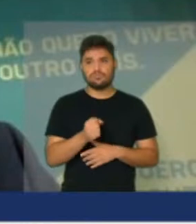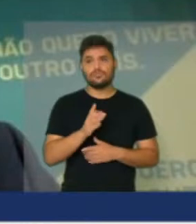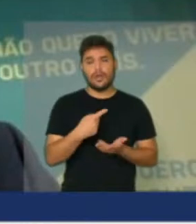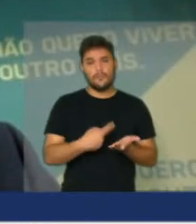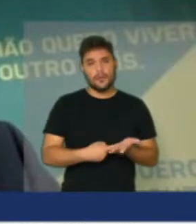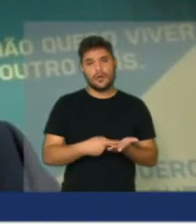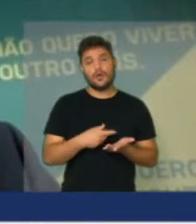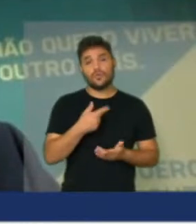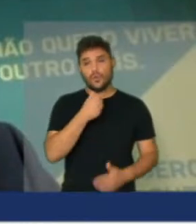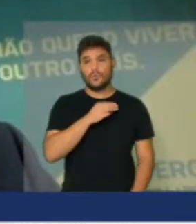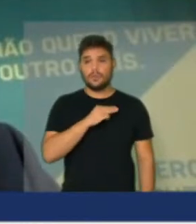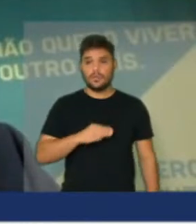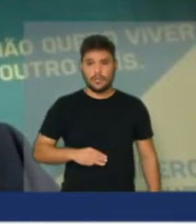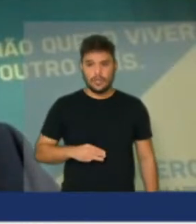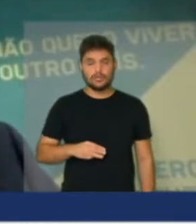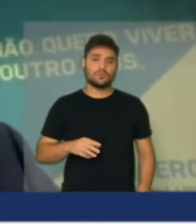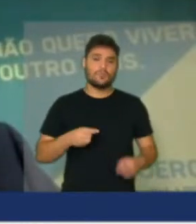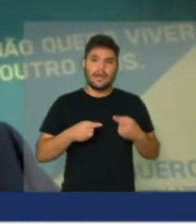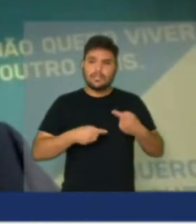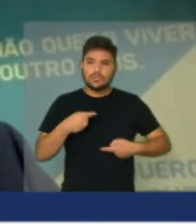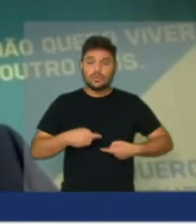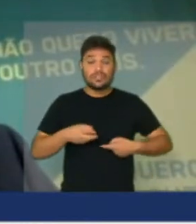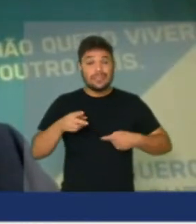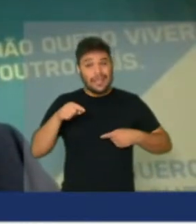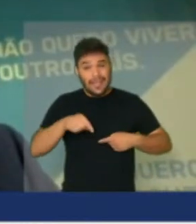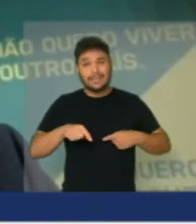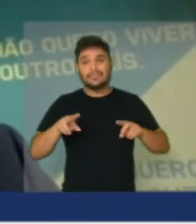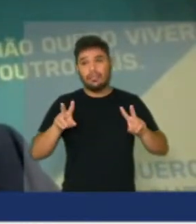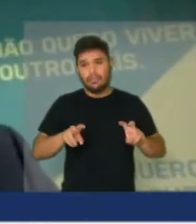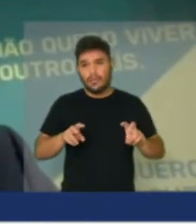ASSUNTO. POR ISSO, SENHOR PRESIDENTE, ENCAMINHAMOS FAVORAVELMENTE AO REQUERIMENTO DE RETIRADA DE PAUTA. O NOVO